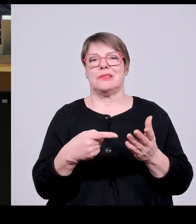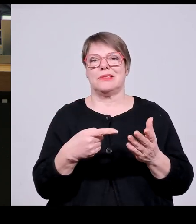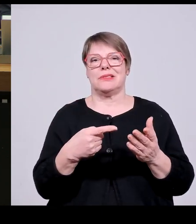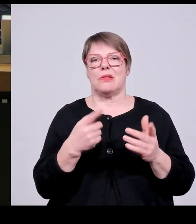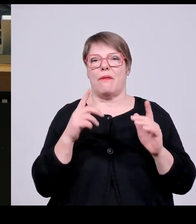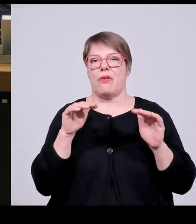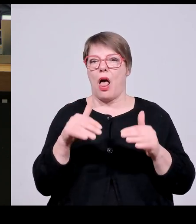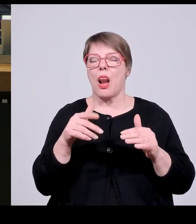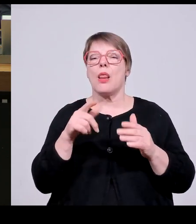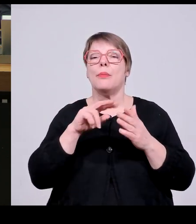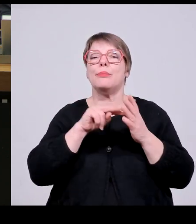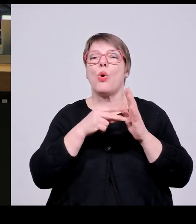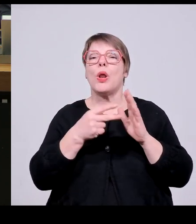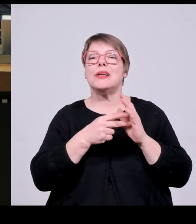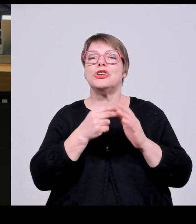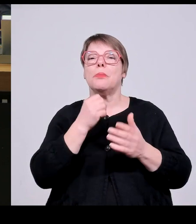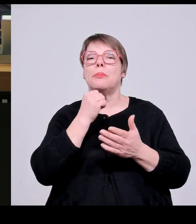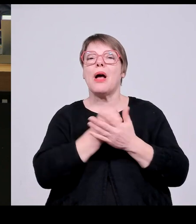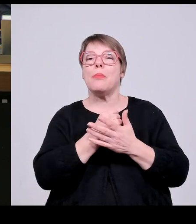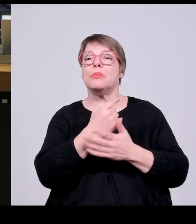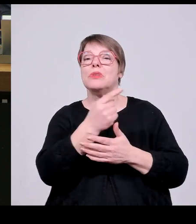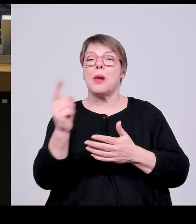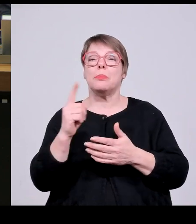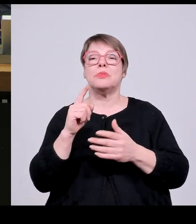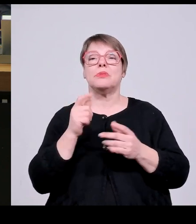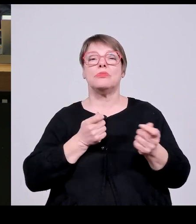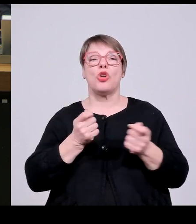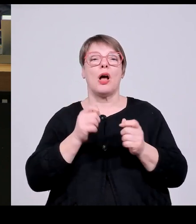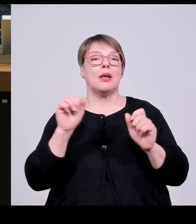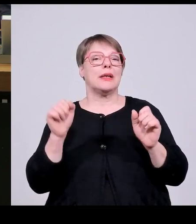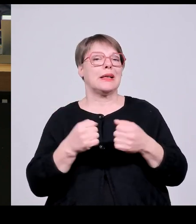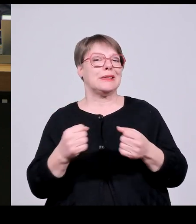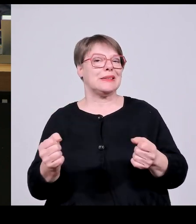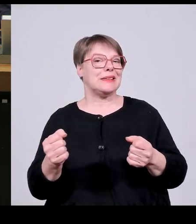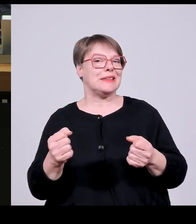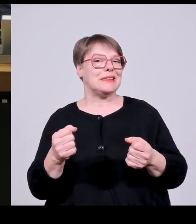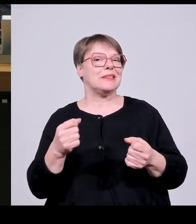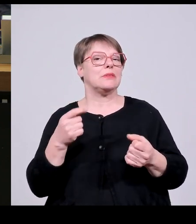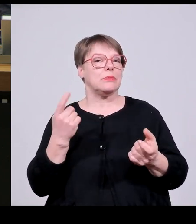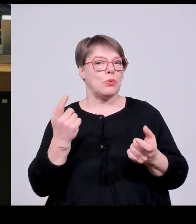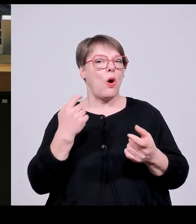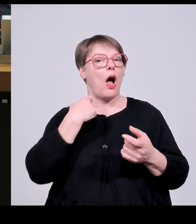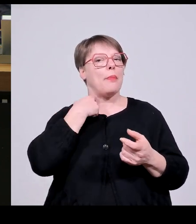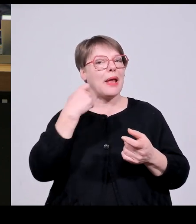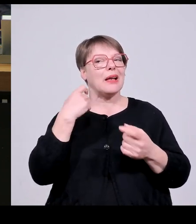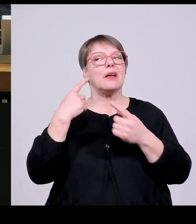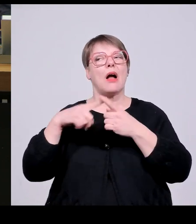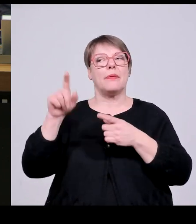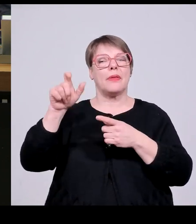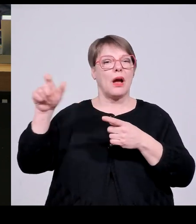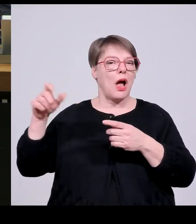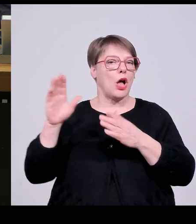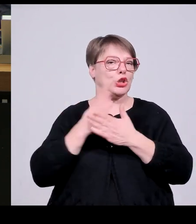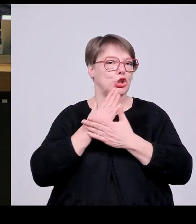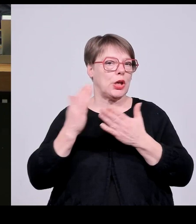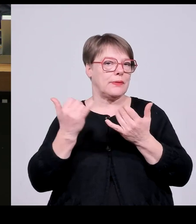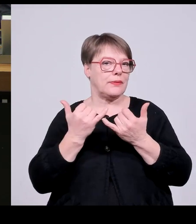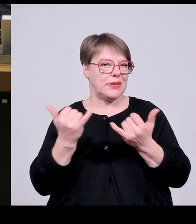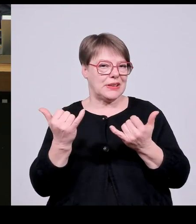gibt es natürlich auch. Dieser Antrag soll die Möglichkeit eröffnen, hier neue Mehrheitsverhältnisse abzubilden, und das ist